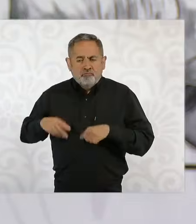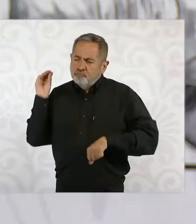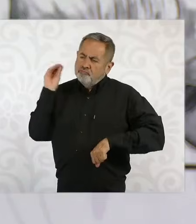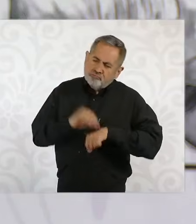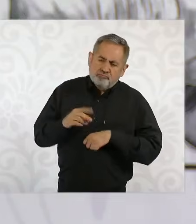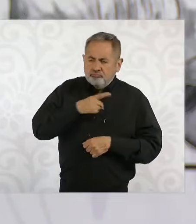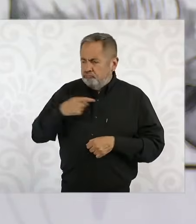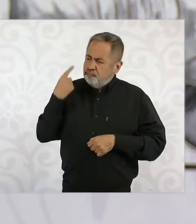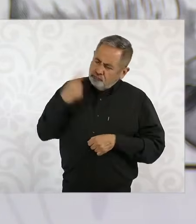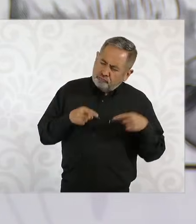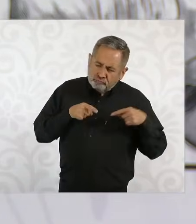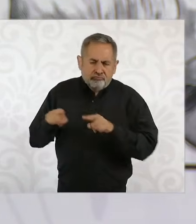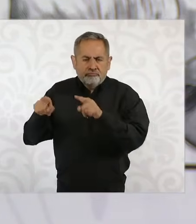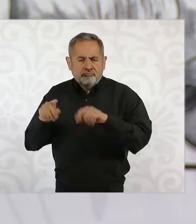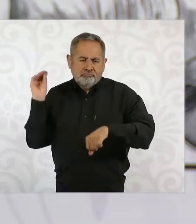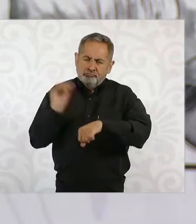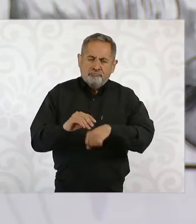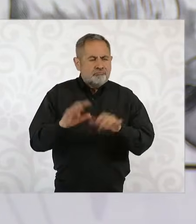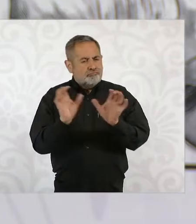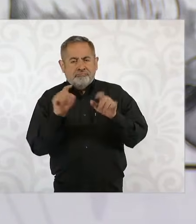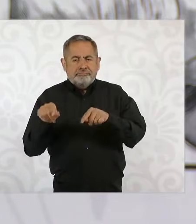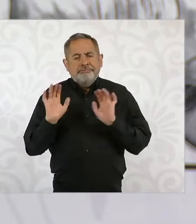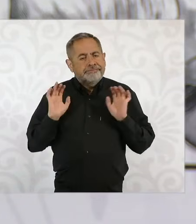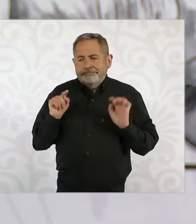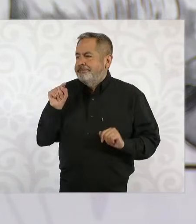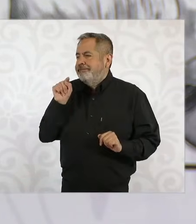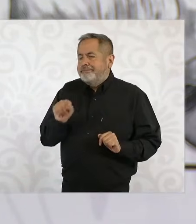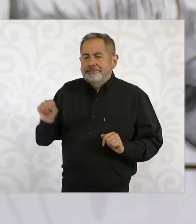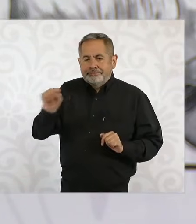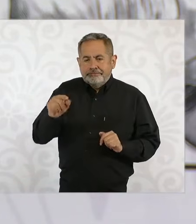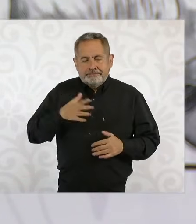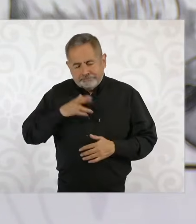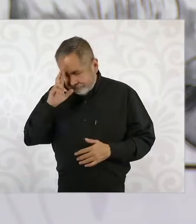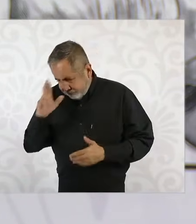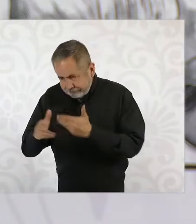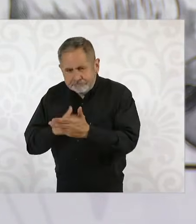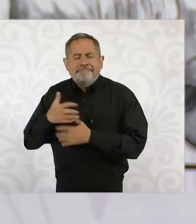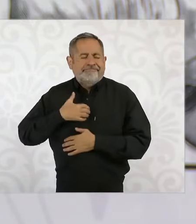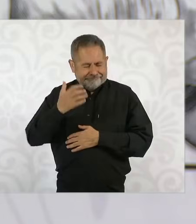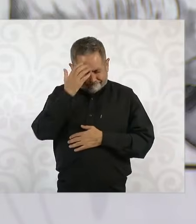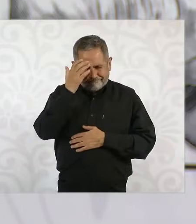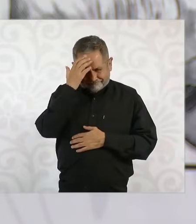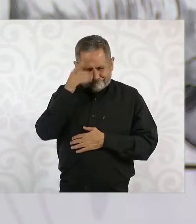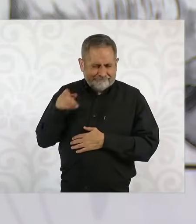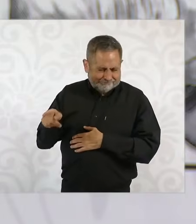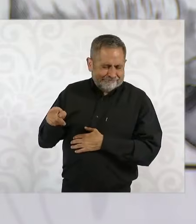que se haga aquello. Ahí sí mis respetos para el gremio porque un poquito lo conozco. Entonces